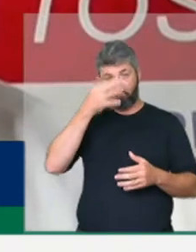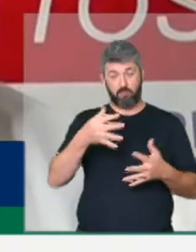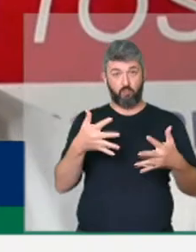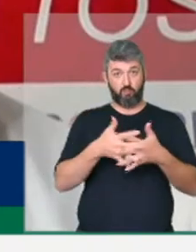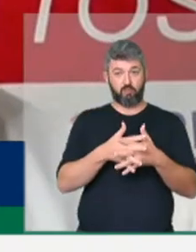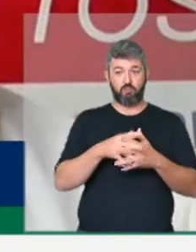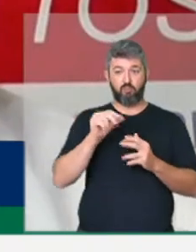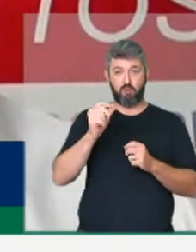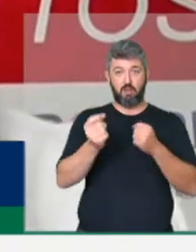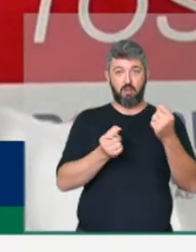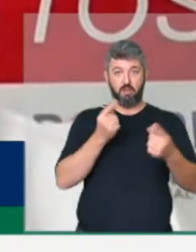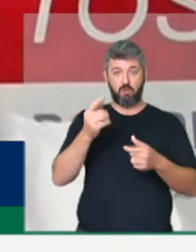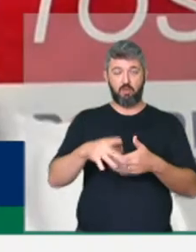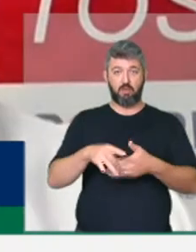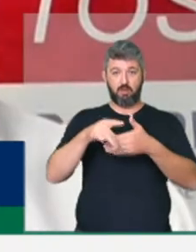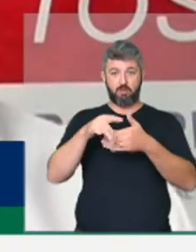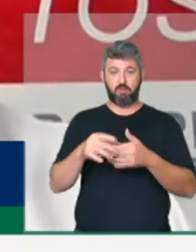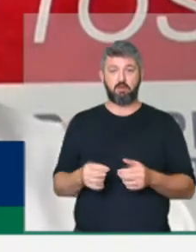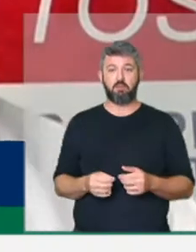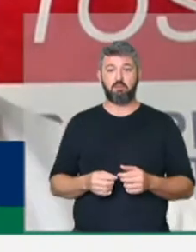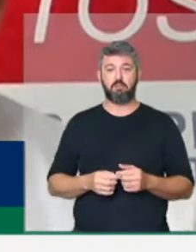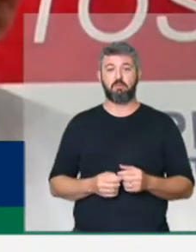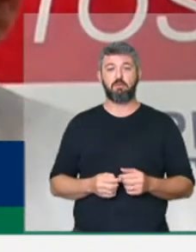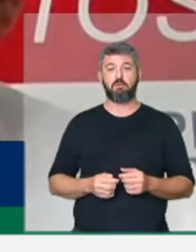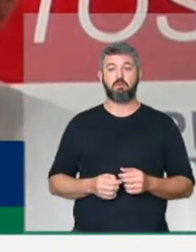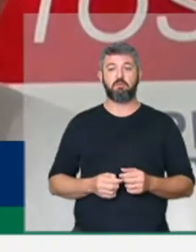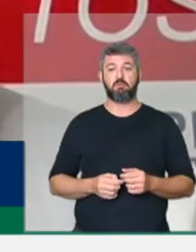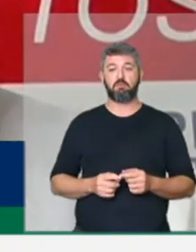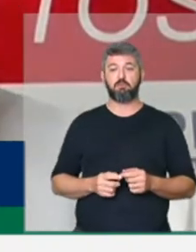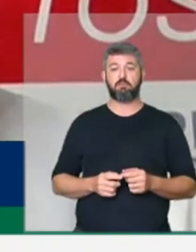FORMA COMO ELA VEIO DO EXECUTIVO. A MEDIDA PROVISÓRIA É UM MEDIDA PROVISÓRIA EQUILIBRADA, ELA